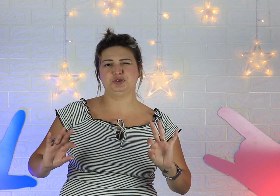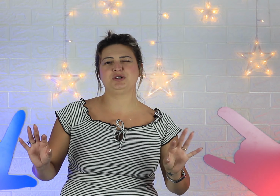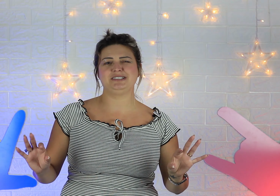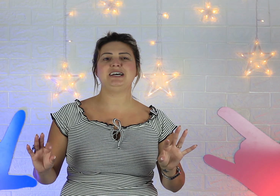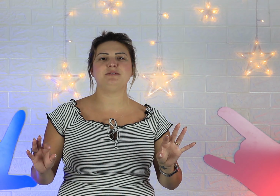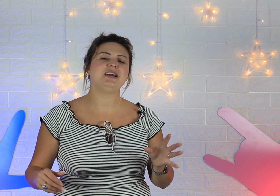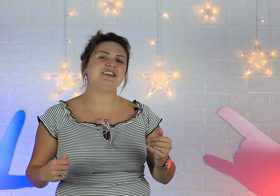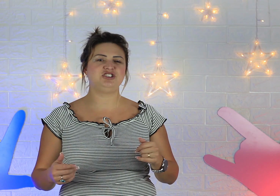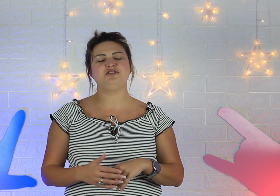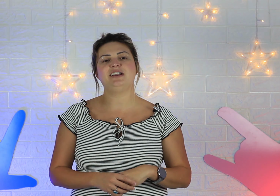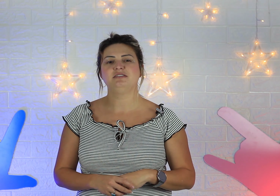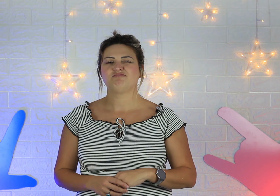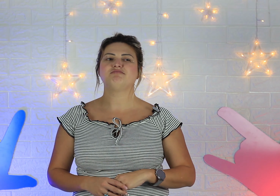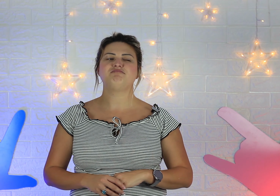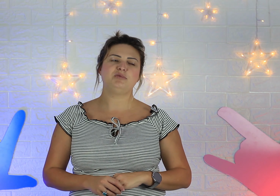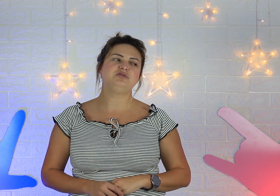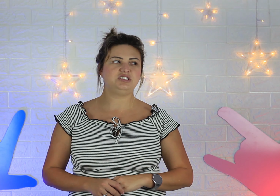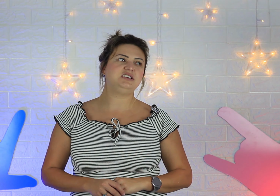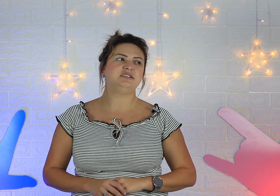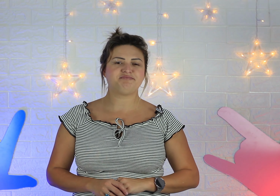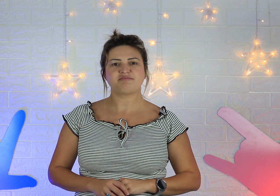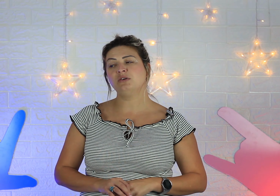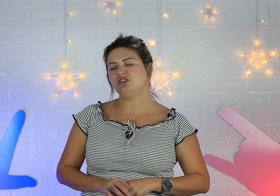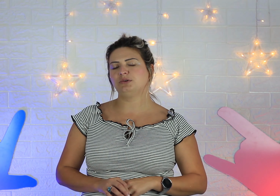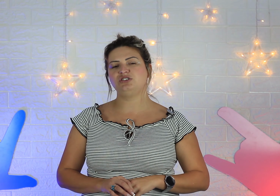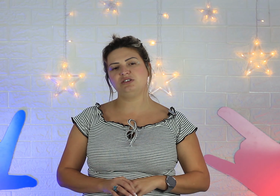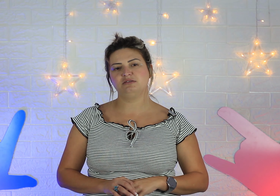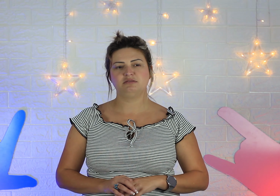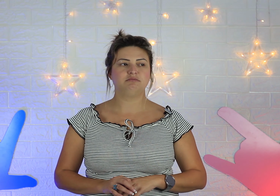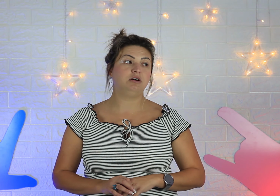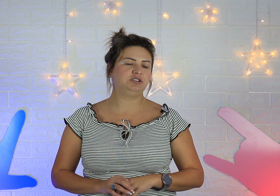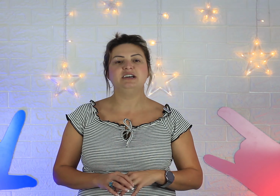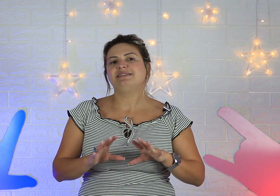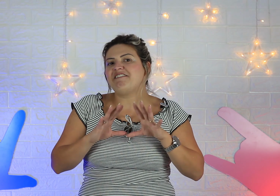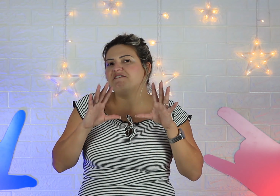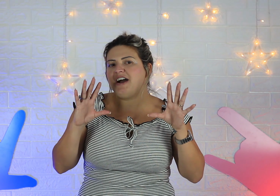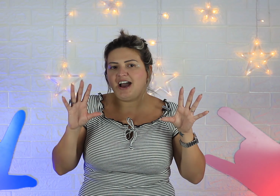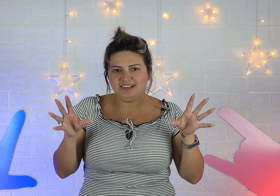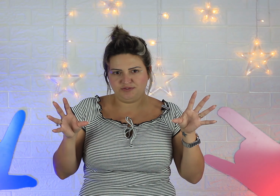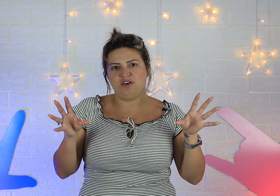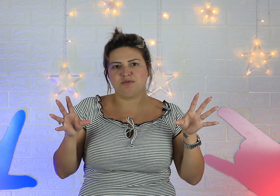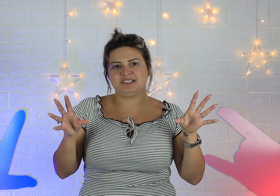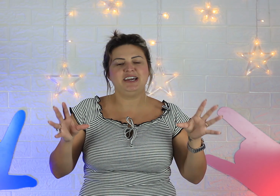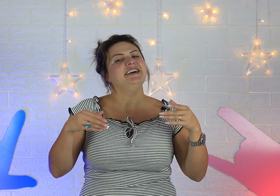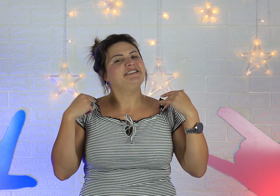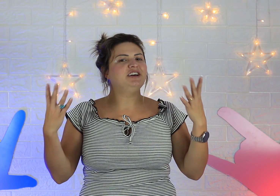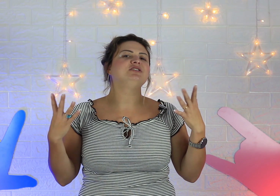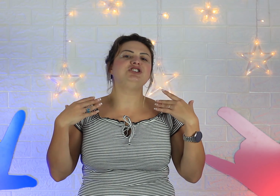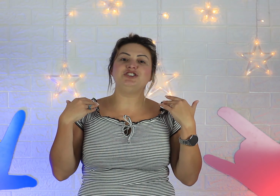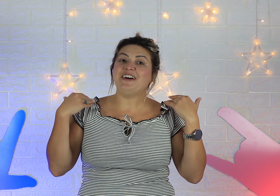mixuruca sabe aí a gente fala Um bom dia bom dia bom dia bom dia tem várias formas né então a gente